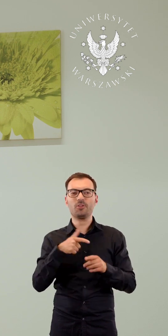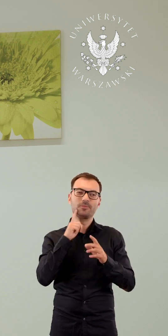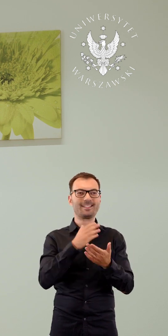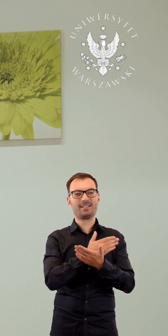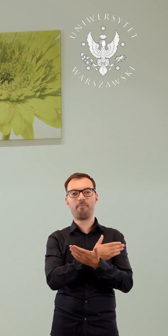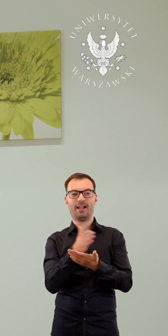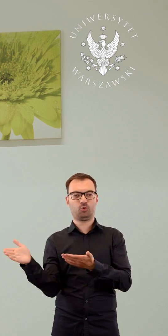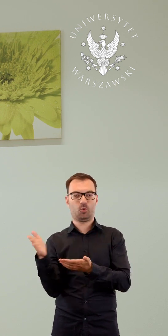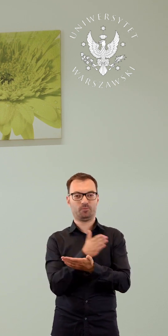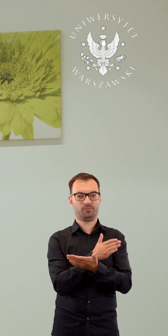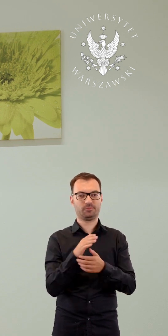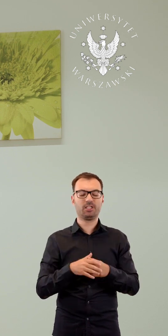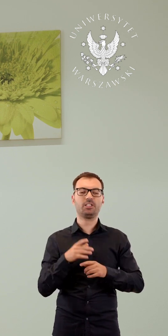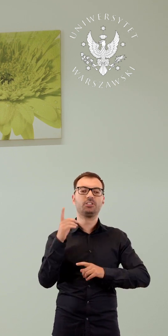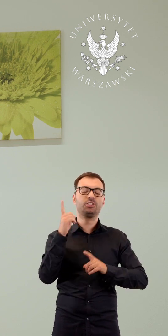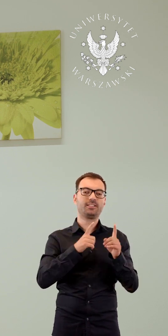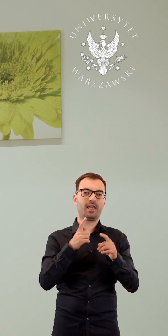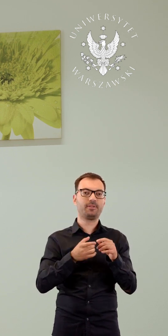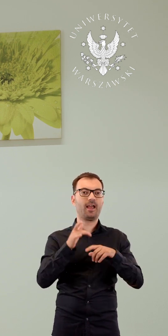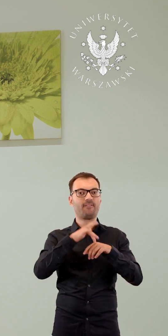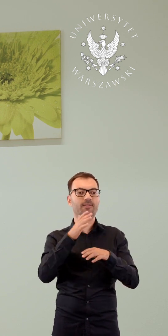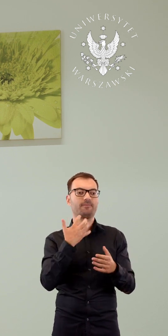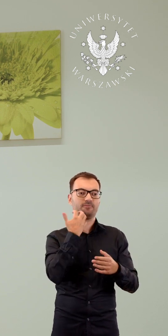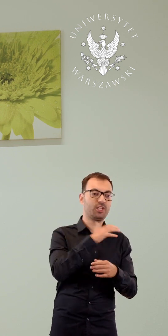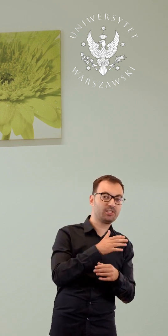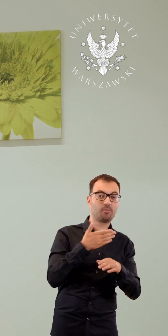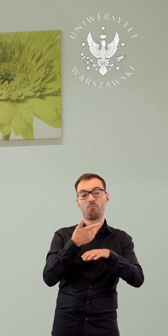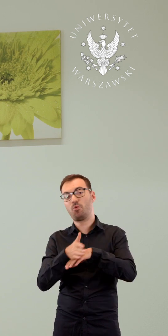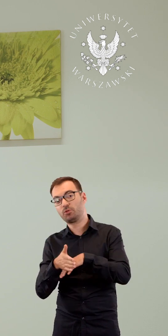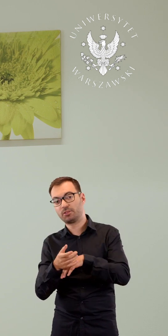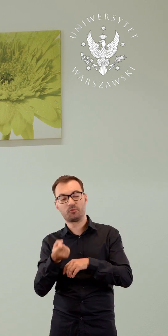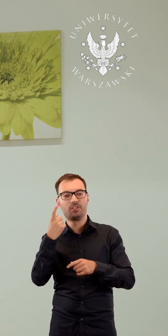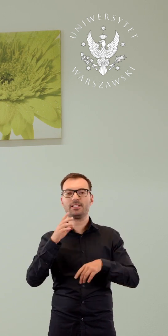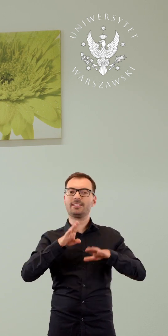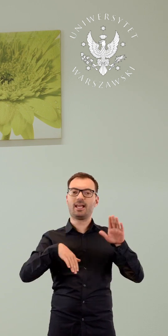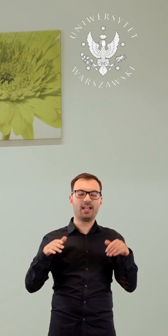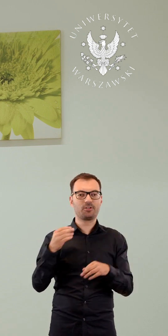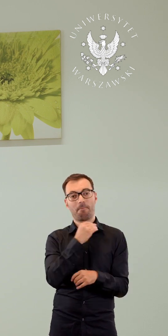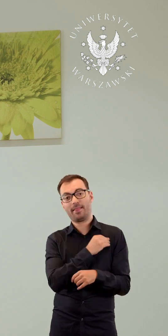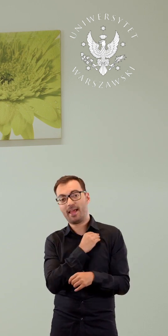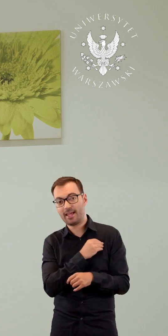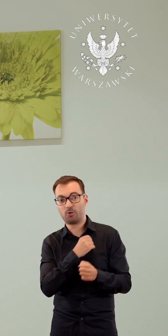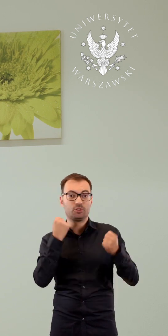i te trudności u niektórych dzieci pojawią się wcześniej, u niektórych dużo później, w zależności od tego, jak trudny jest materiał,